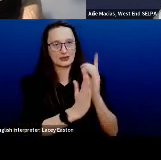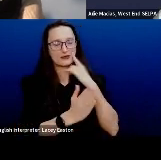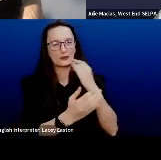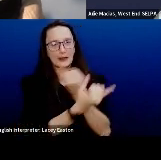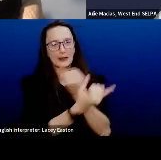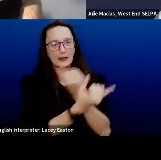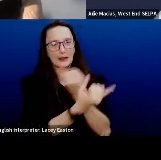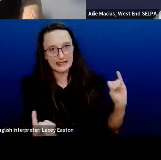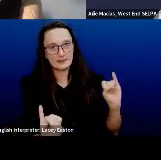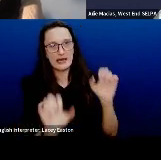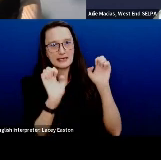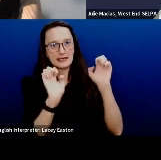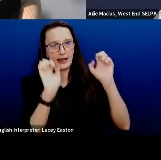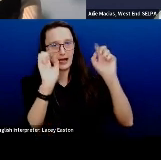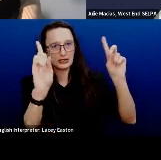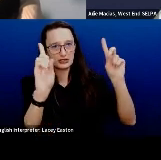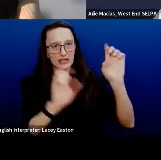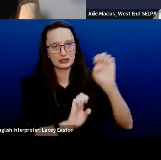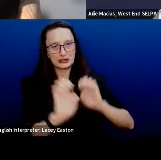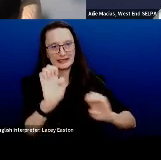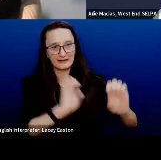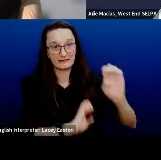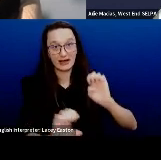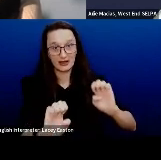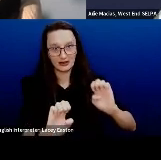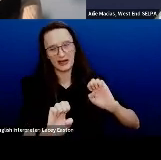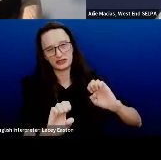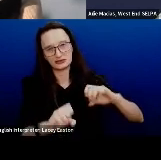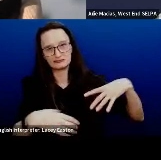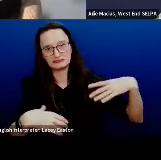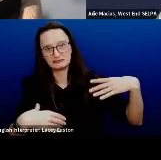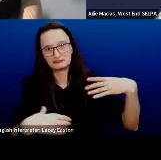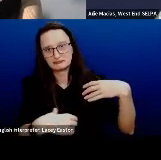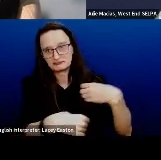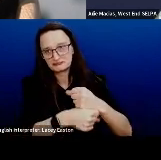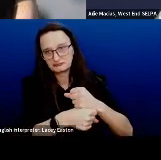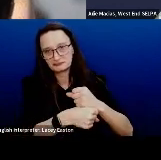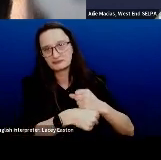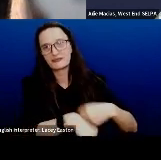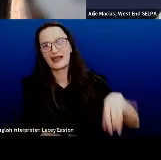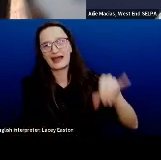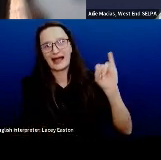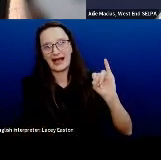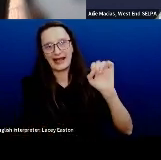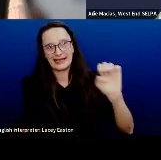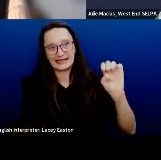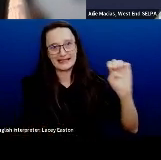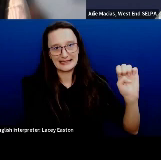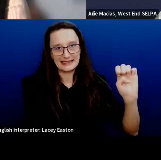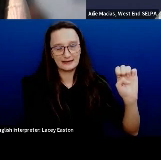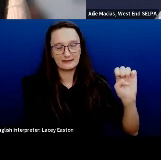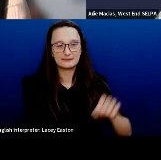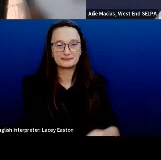evaluación educativa independiente o lo que se denomina IEE puede haber escuchado este término antes. Esta evaluación